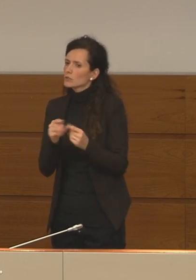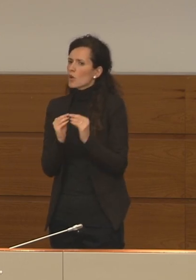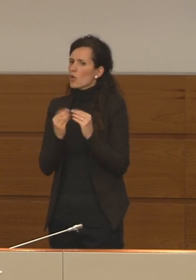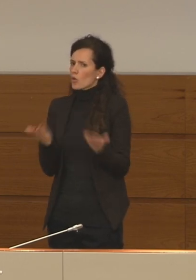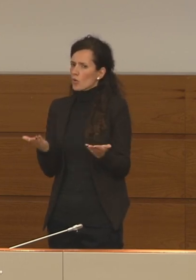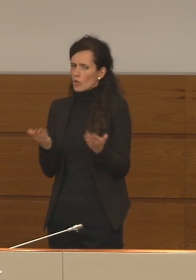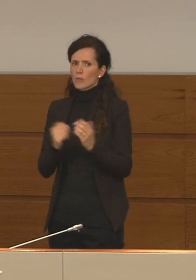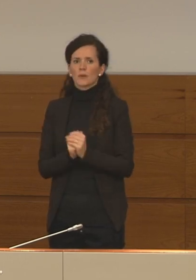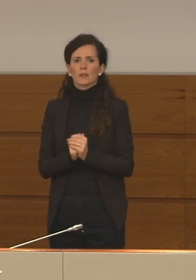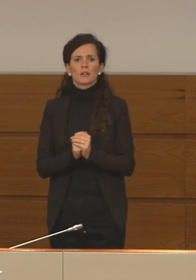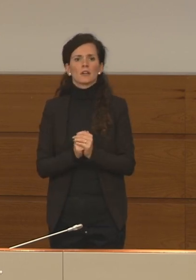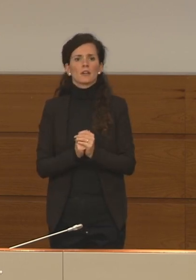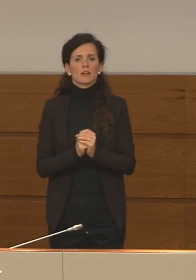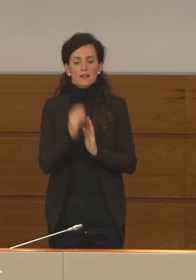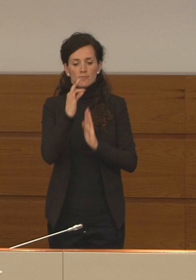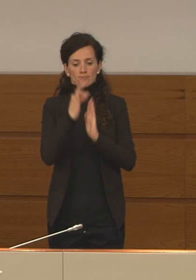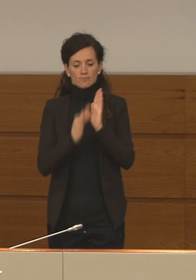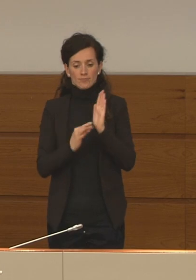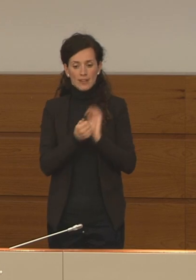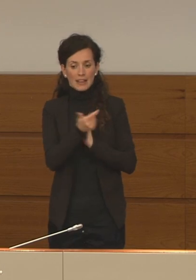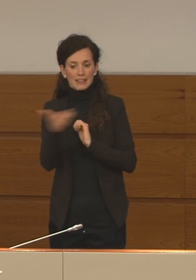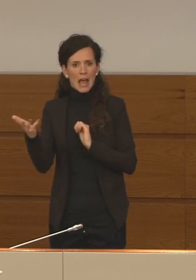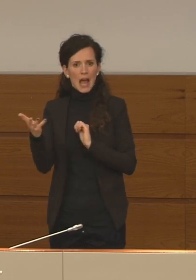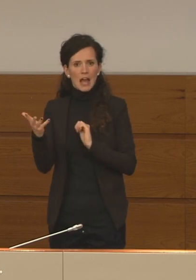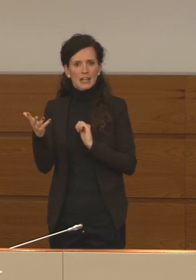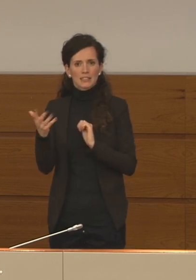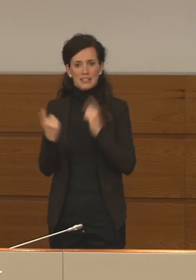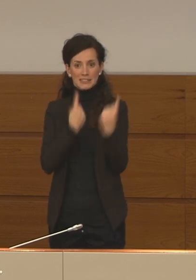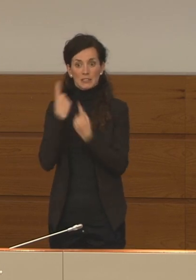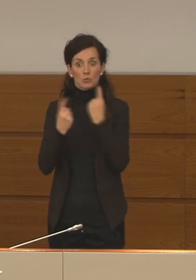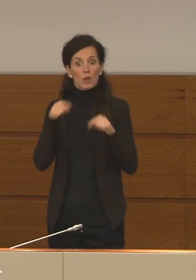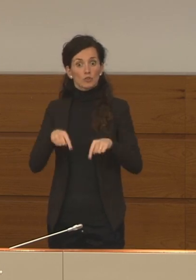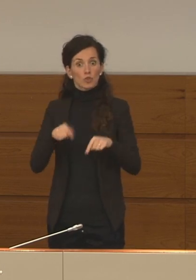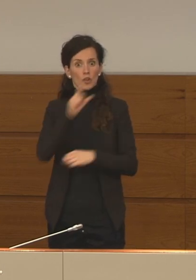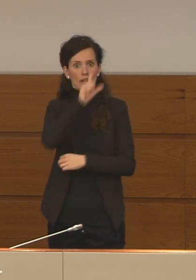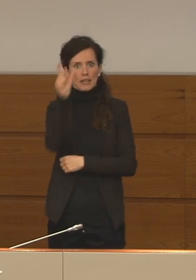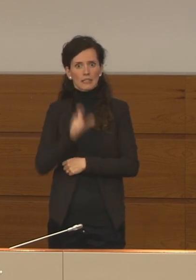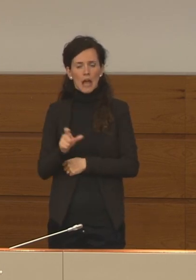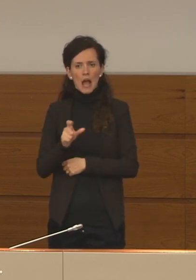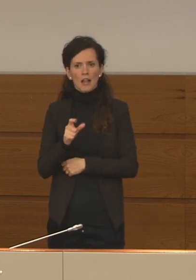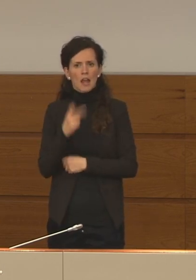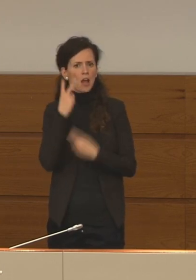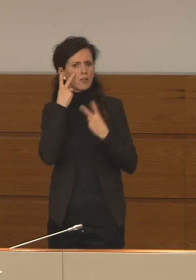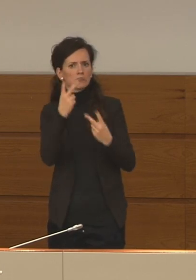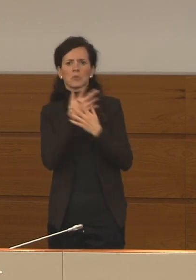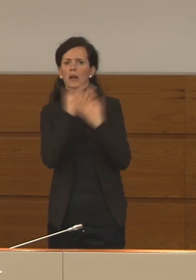I dati che ci mostrano oggi il quadro italiano ci mostrano che alcune regioni che erano già state